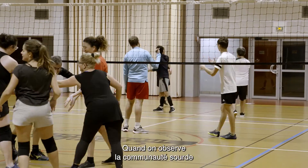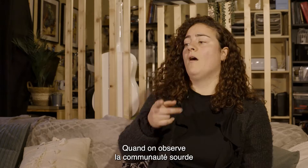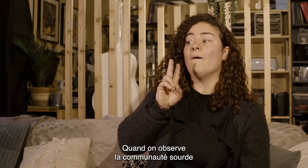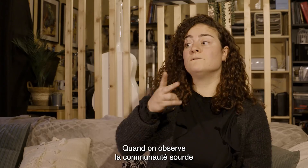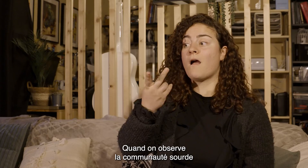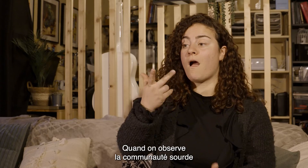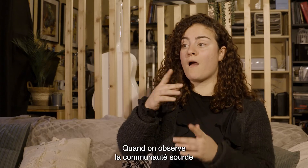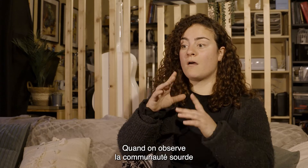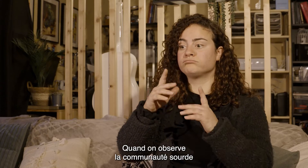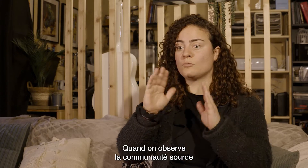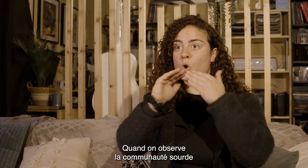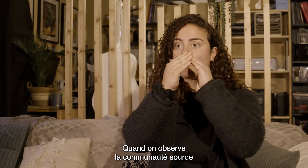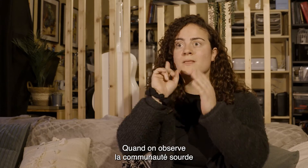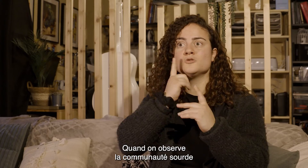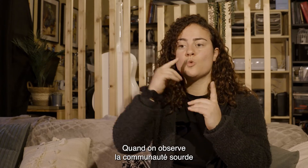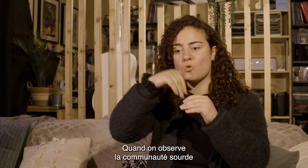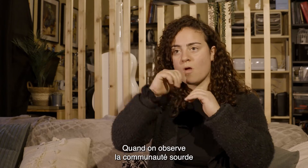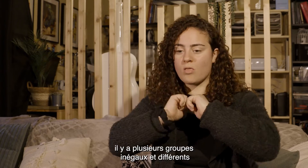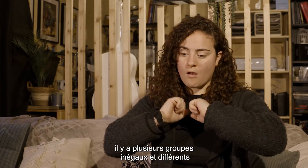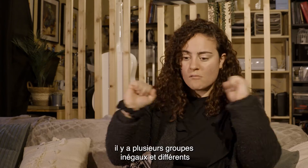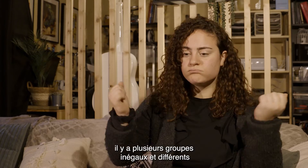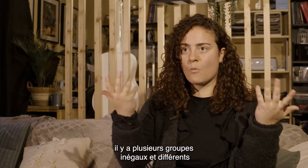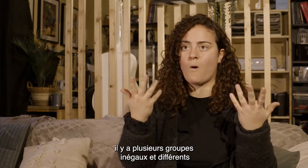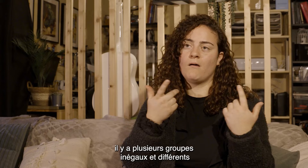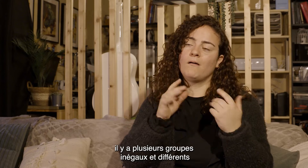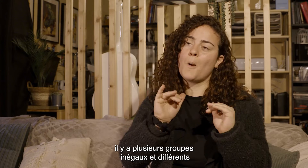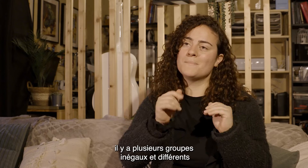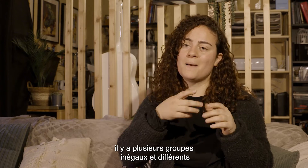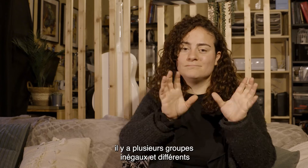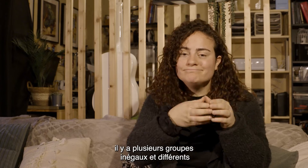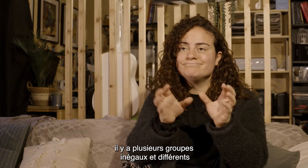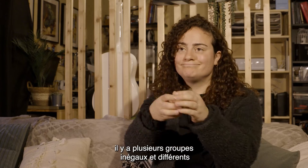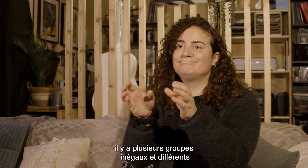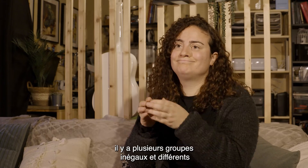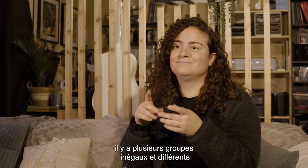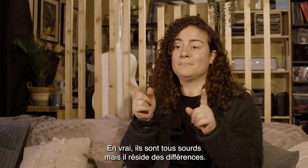Quand on observe la communauté sourde il y a plusieurs groupes inégaux et différents